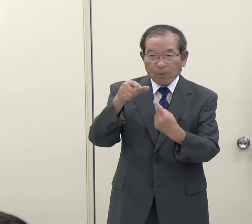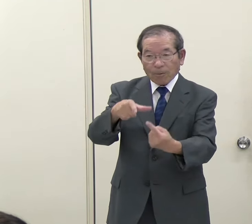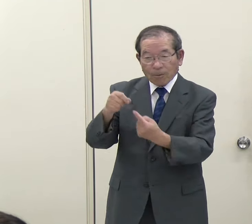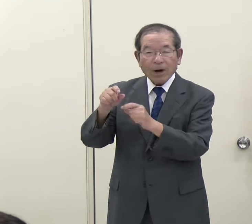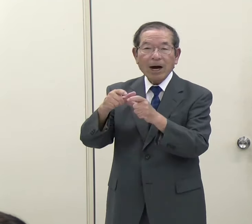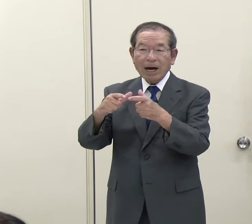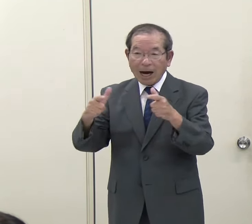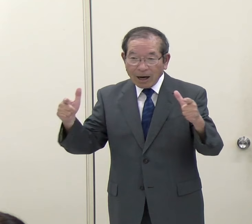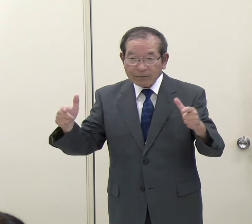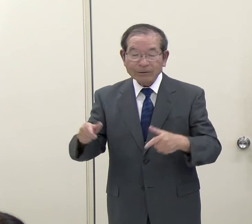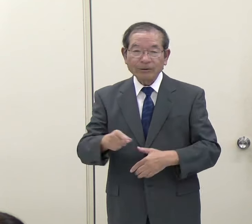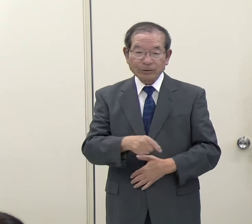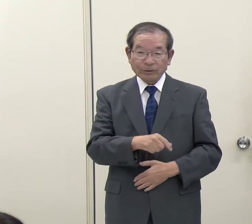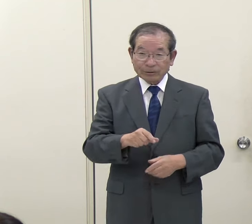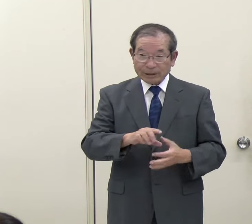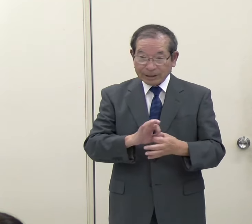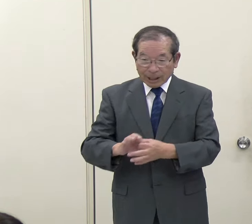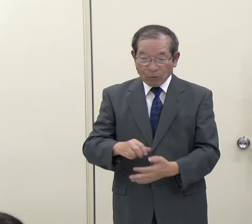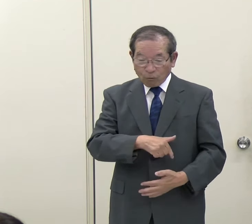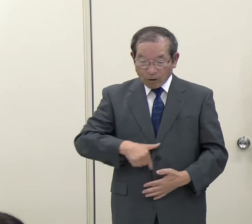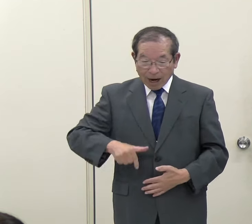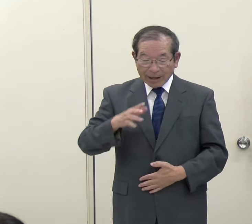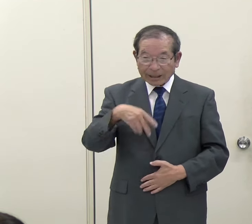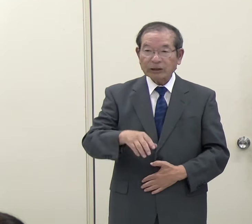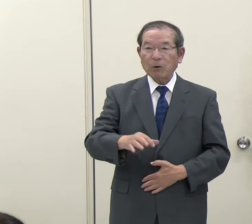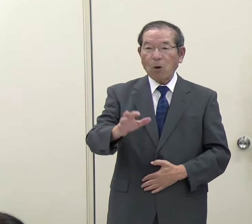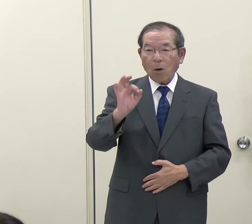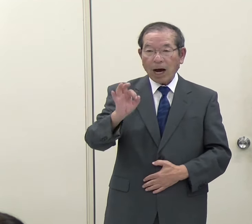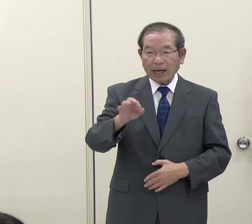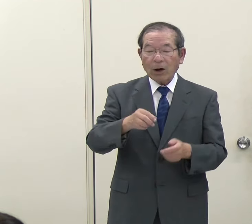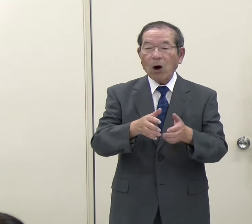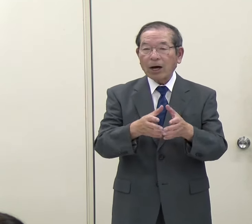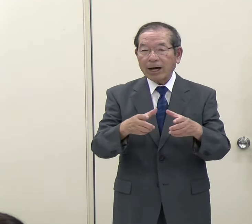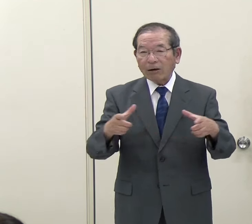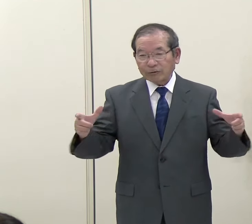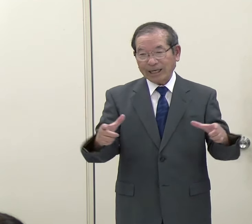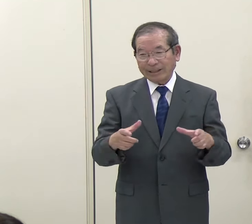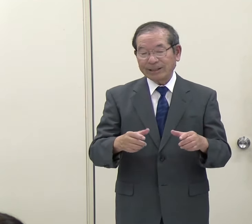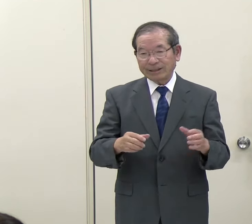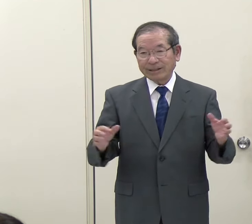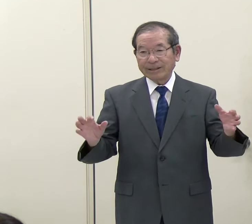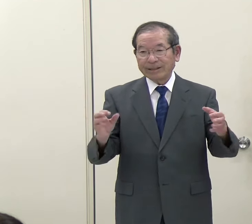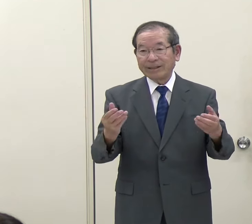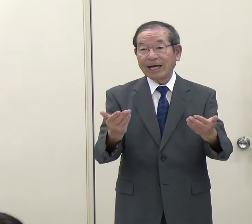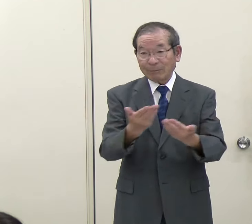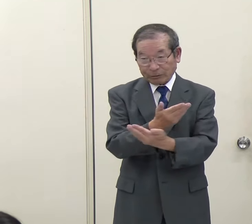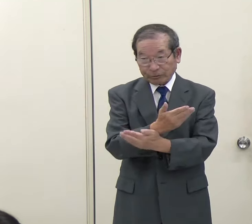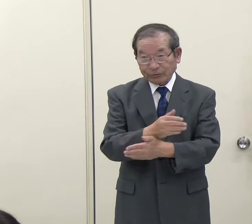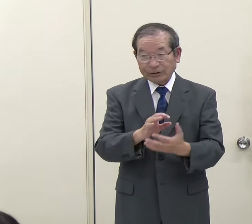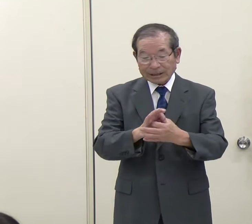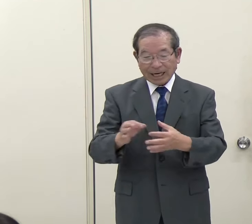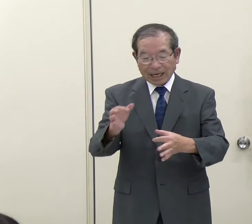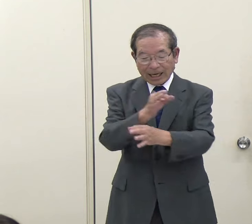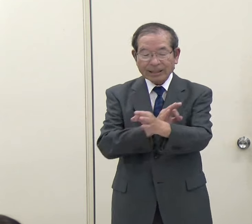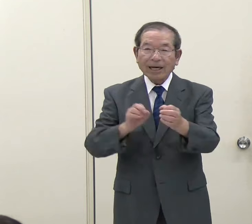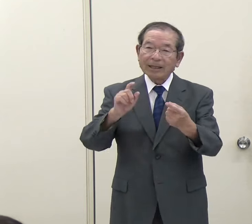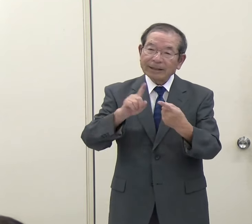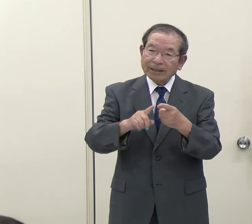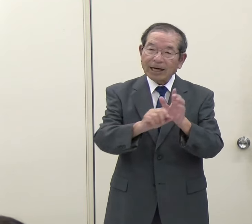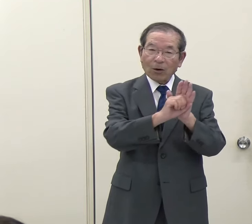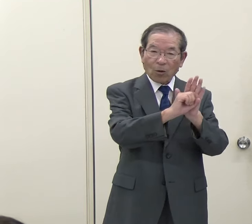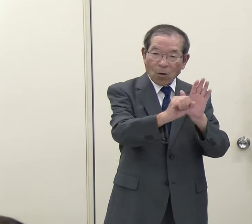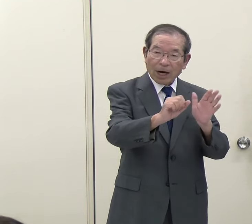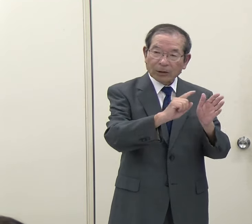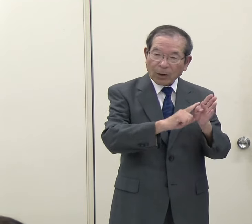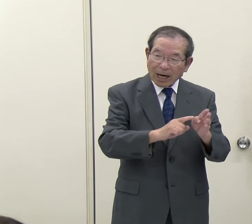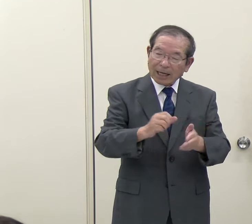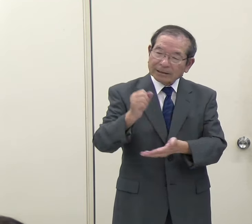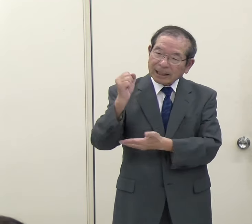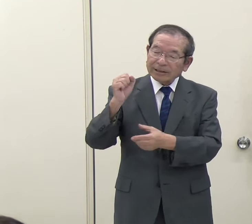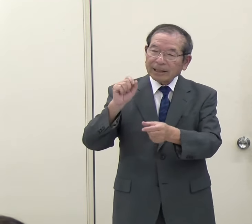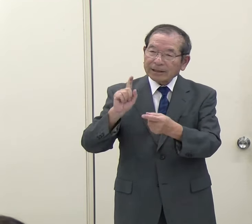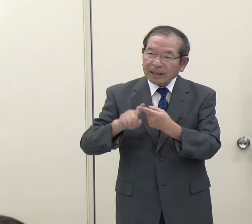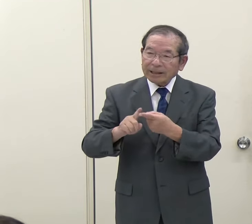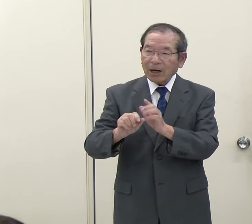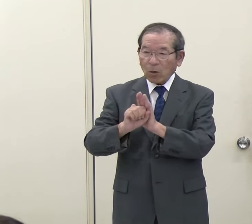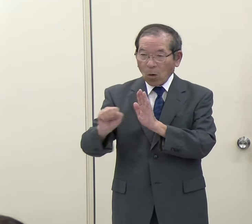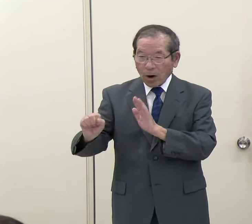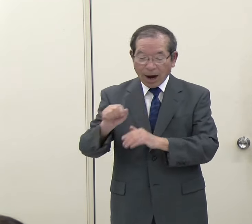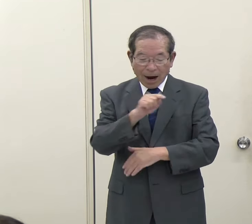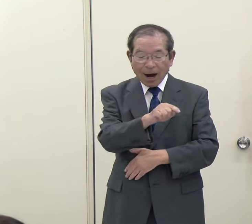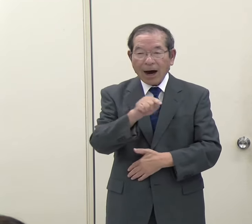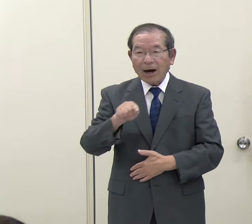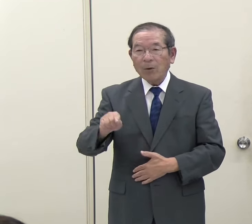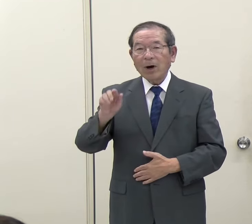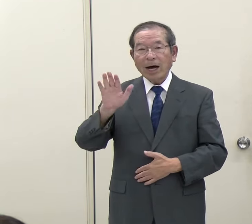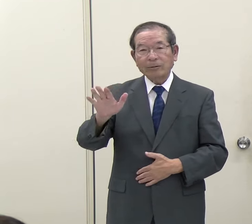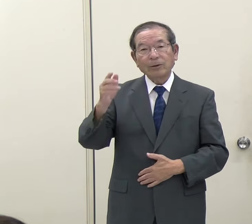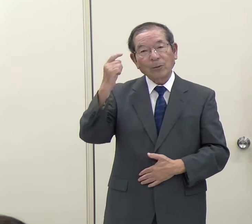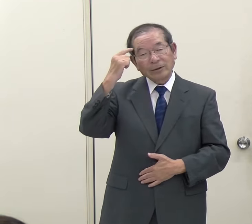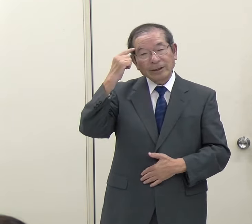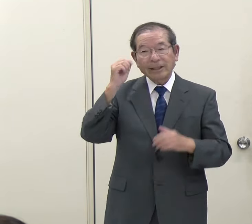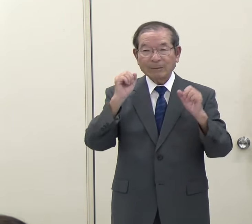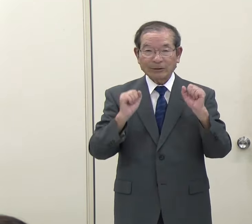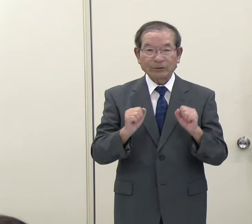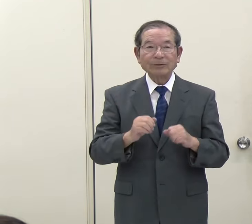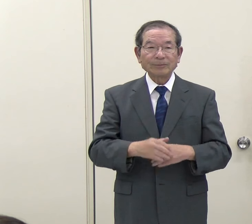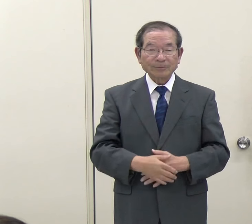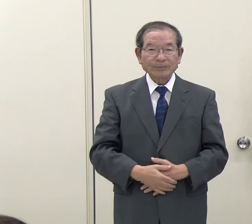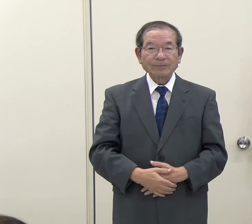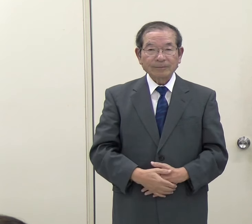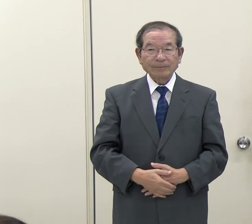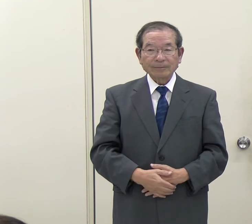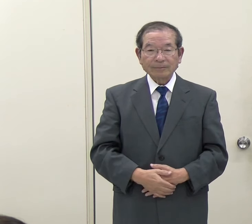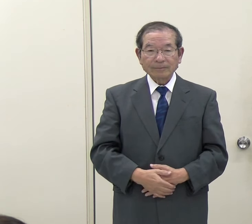それは当然、県としても税収の拡大につながるということになって、経済的な効果、そして財政的な効果というものも生まれてくると思っています。